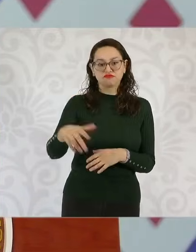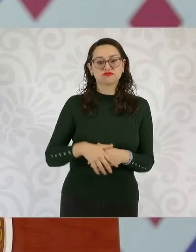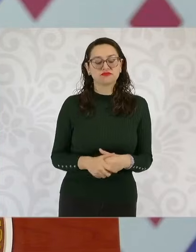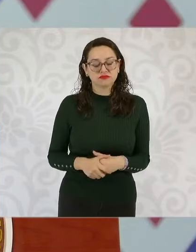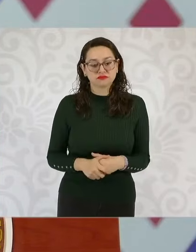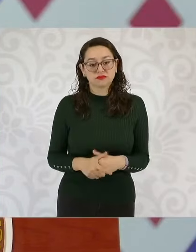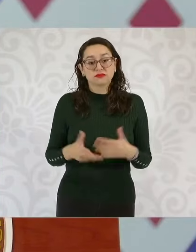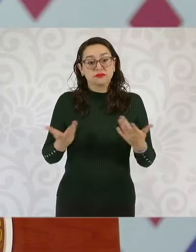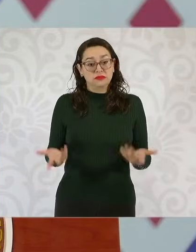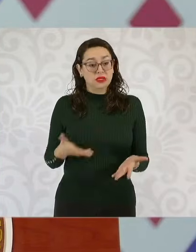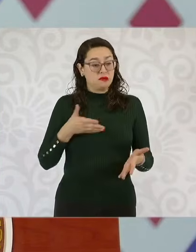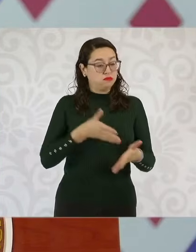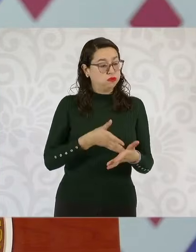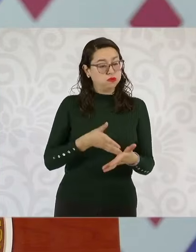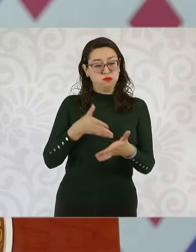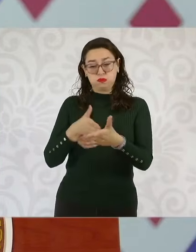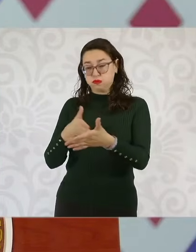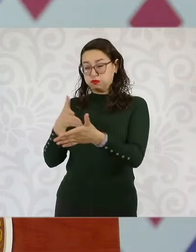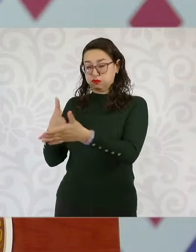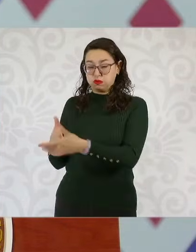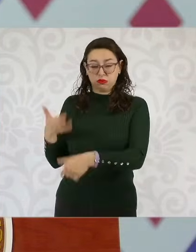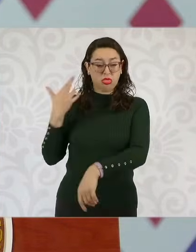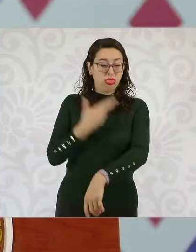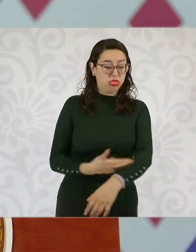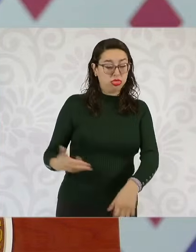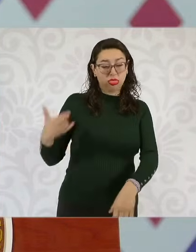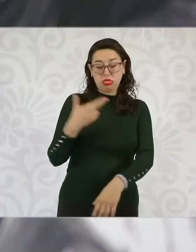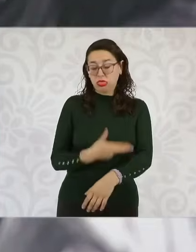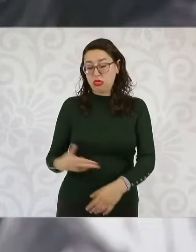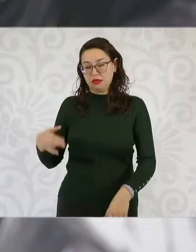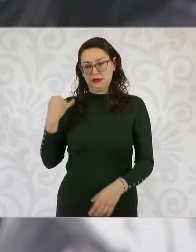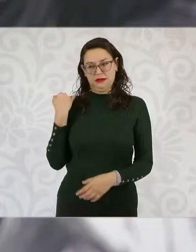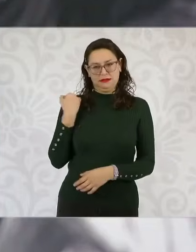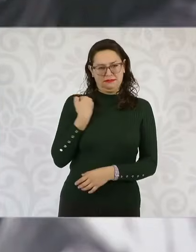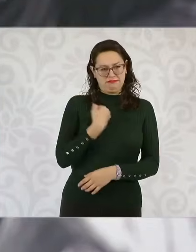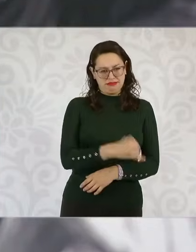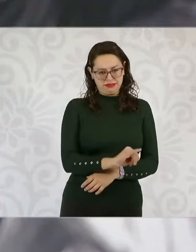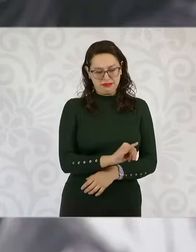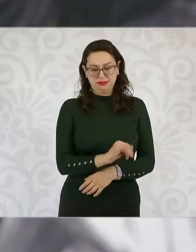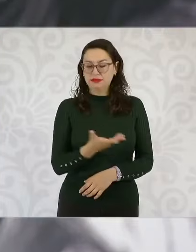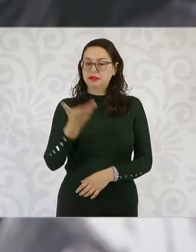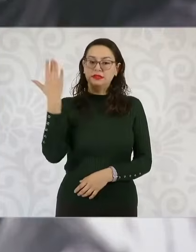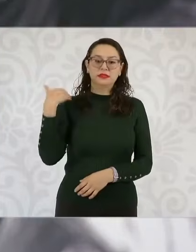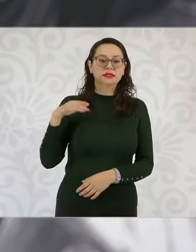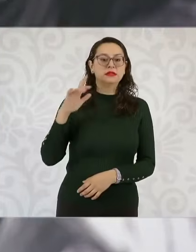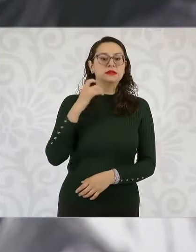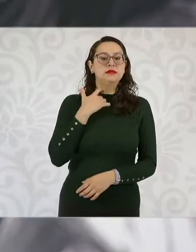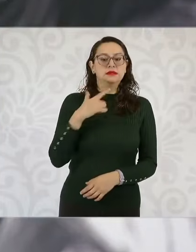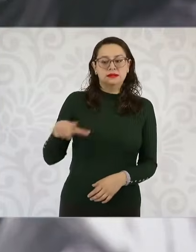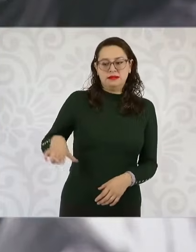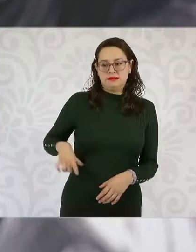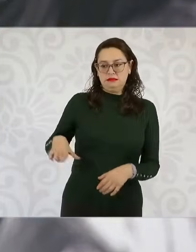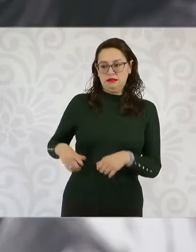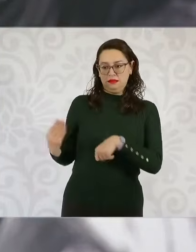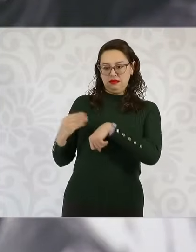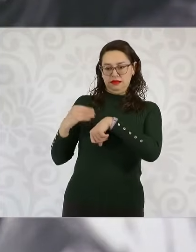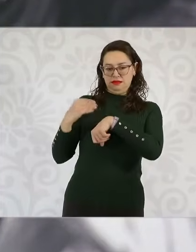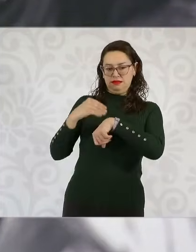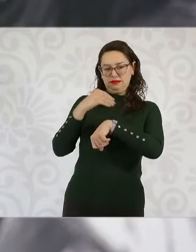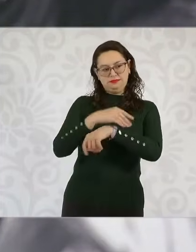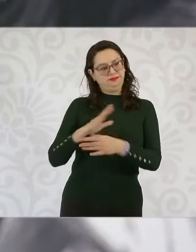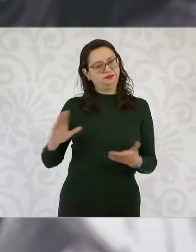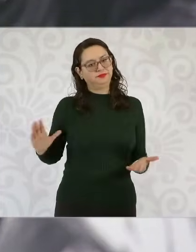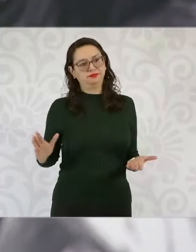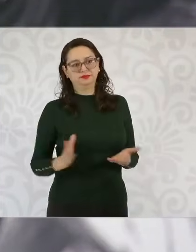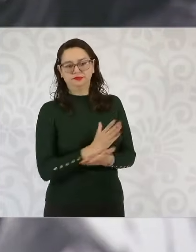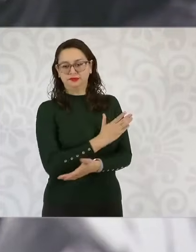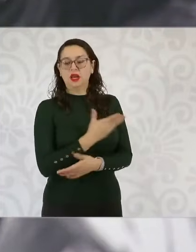estas barreras absurdas impuestas en el pasado y permitiendo su reintegración vertical y horizontal